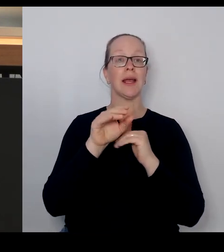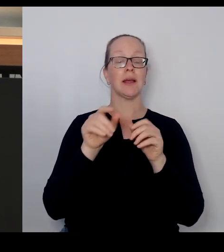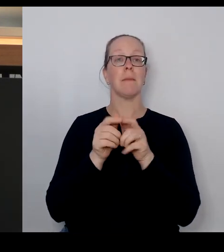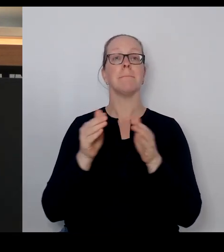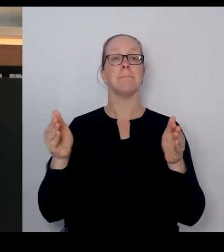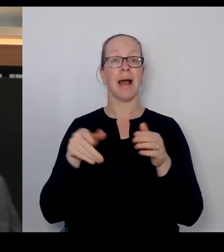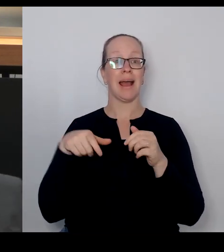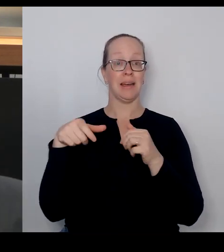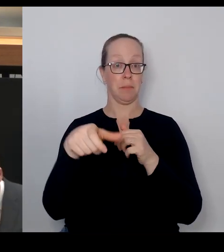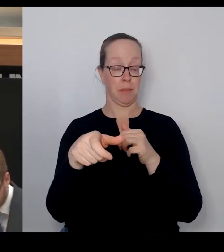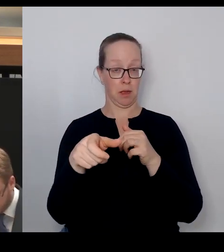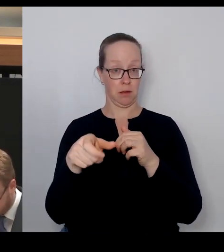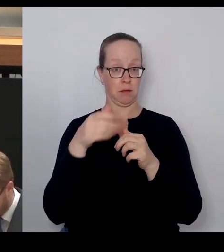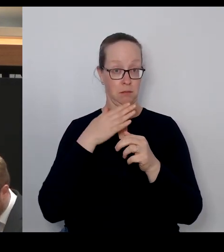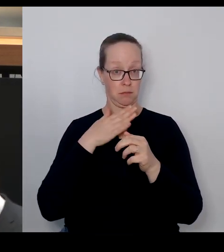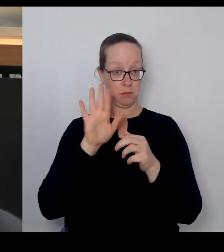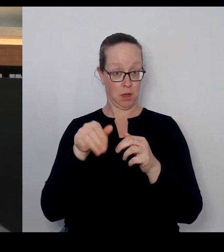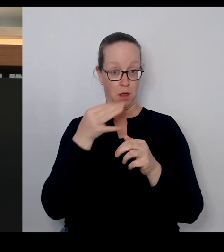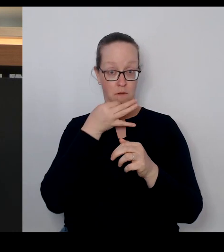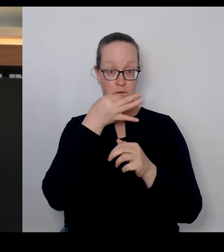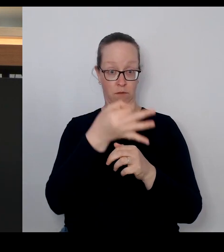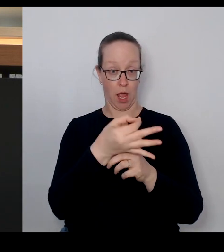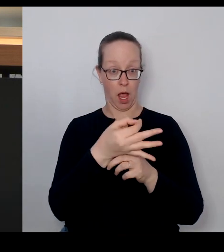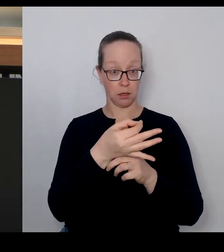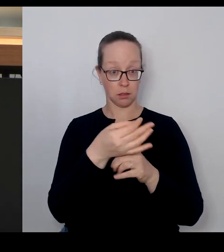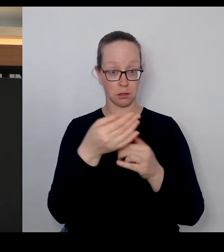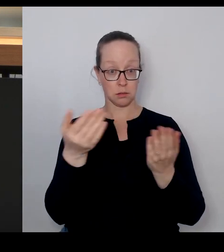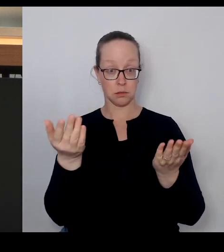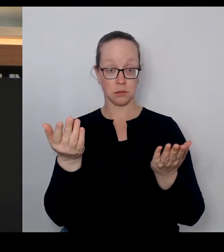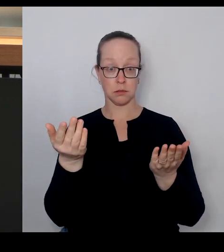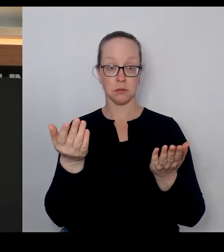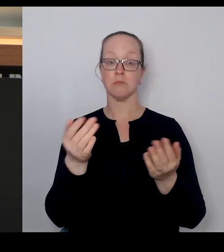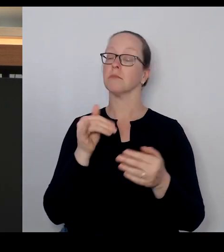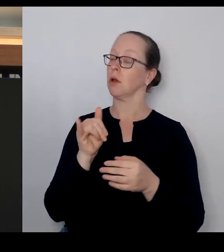Herr Kollege hat, ich habe Sie eben so verstanden, dass Sie gesagt haben,